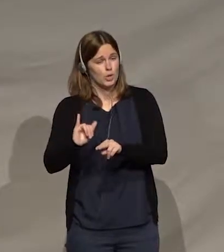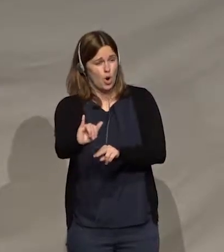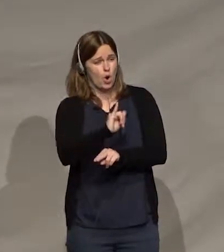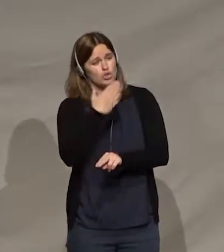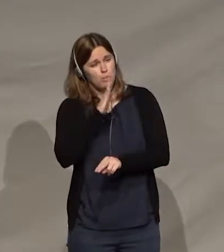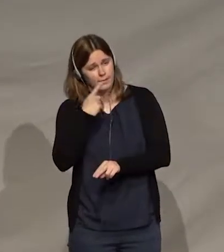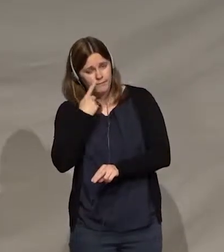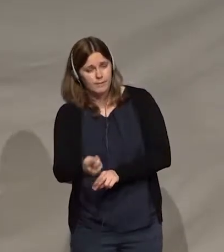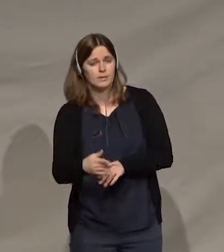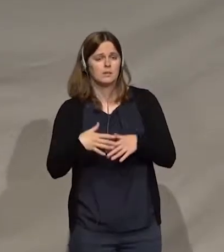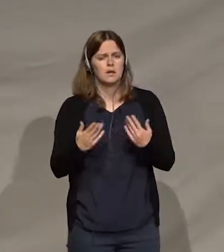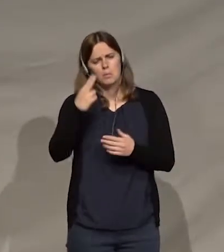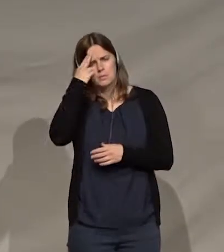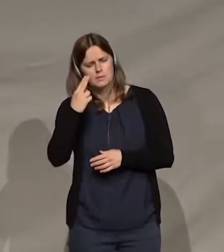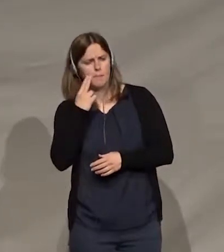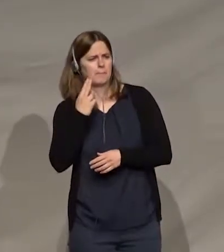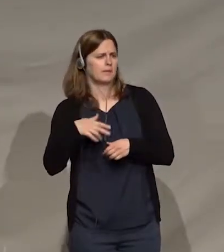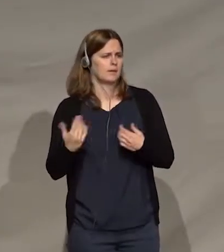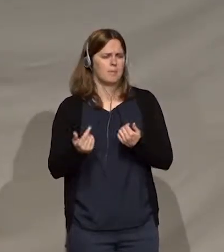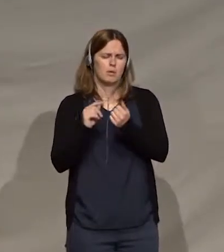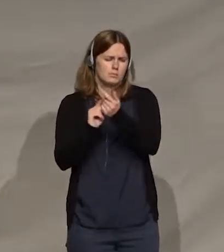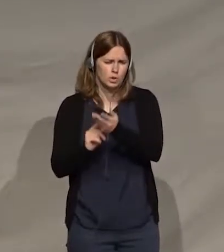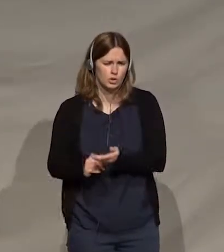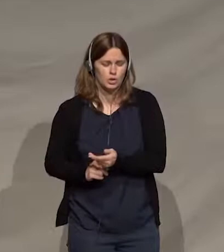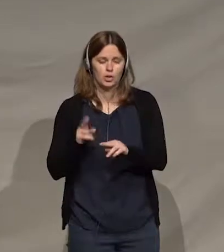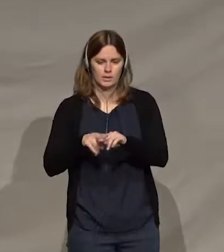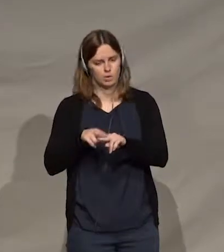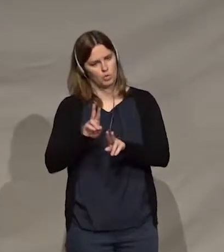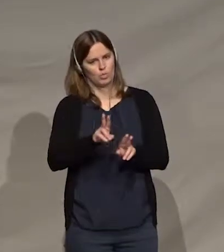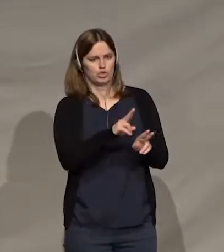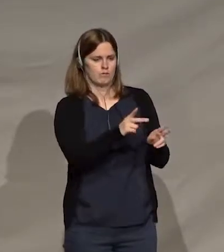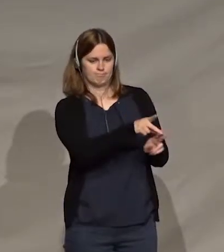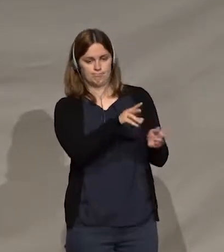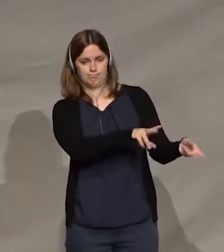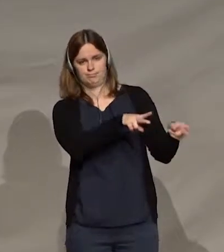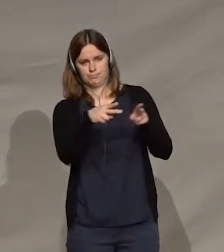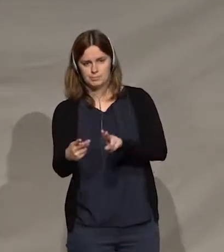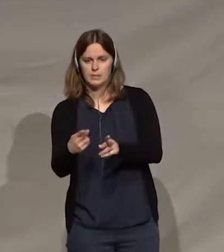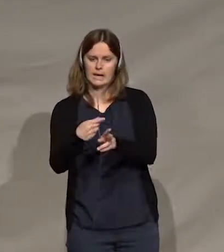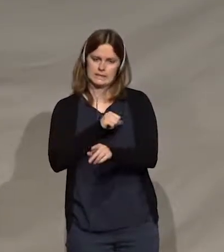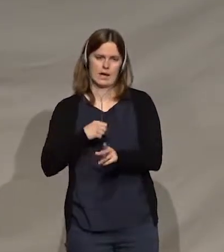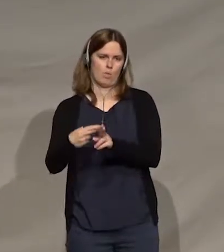Tanja krátce promluvila o jazykové podpoře ve svém úvodu. Poskytujeme podporu pro hezkou řádku jazyků,